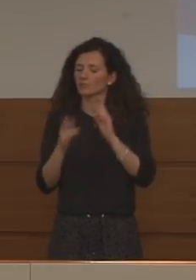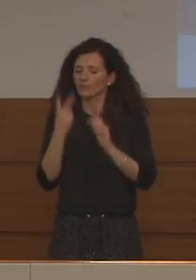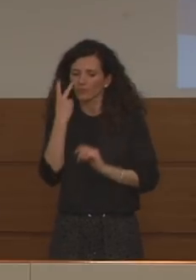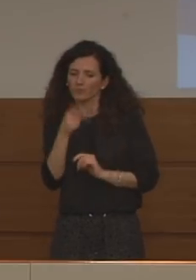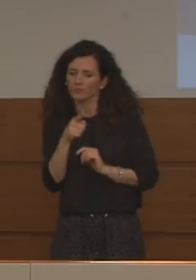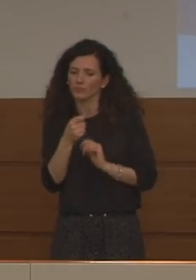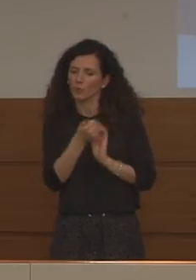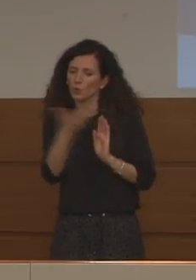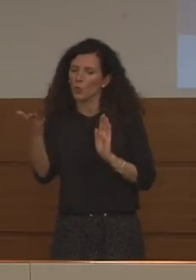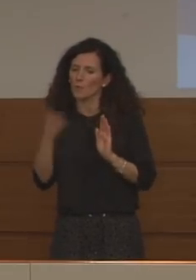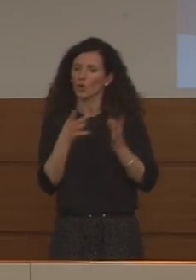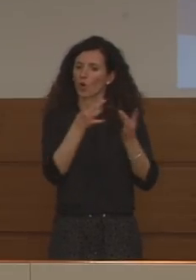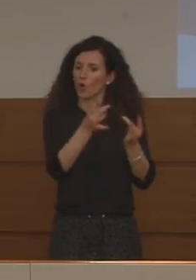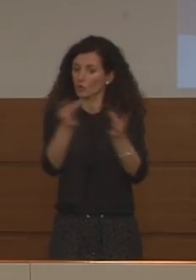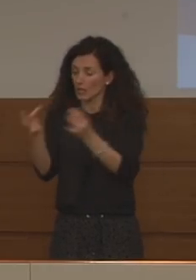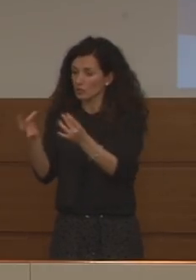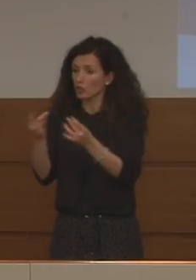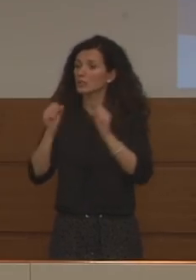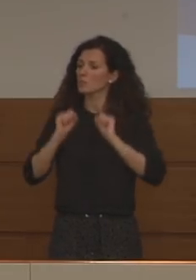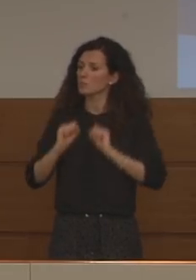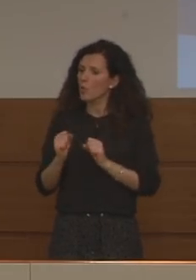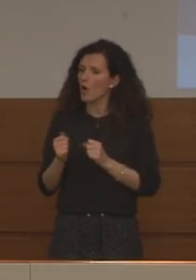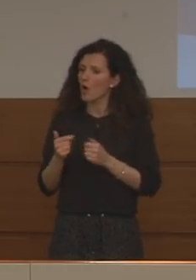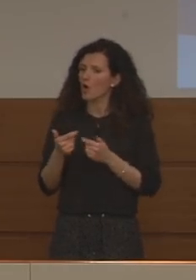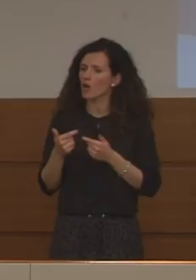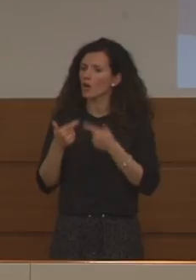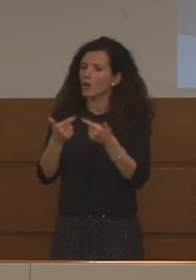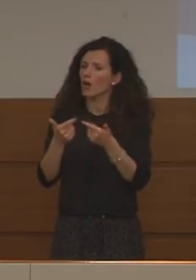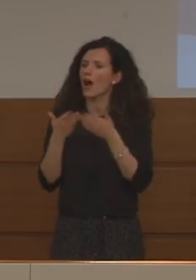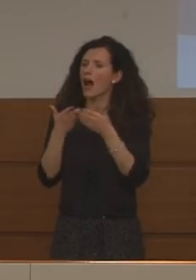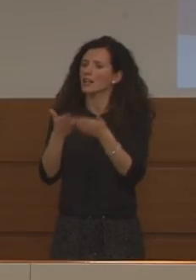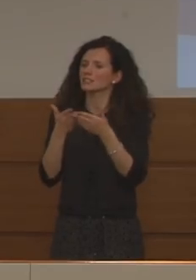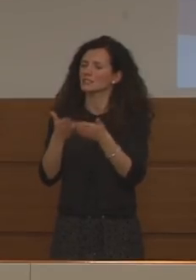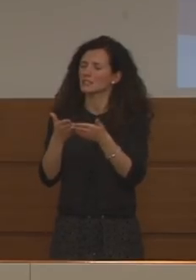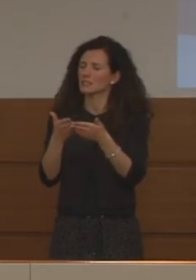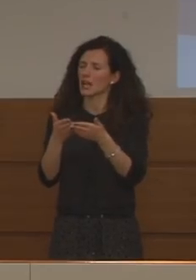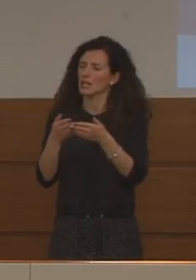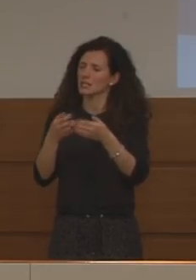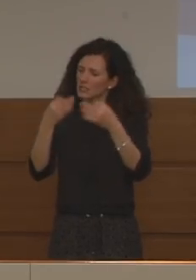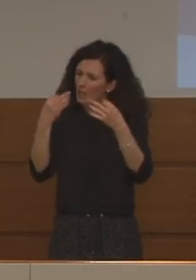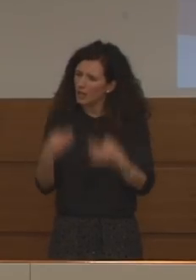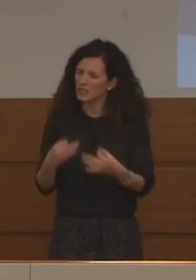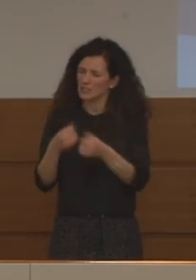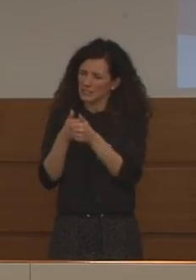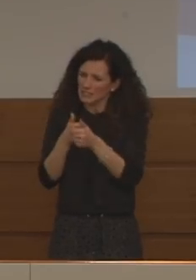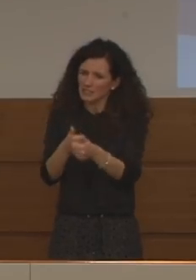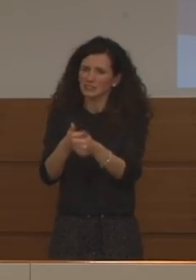offrire una assistenza più costante alle persone che hanno sintomi e che magari